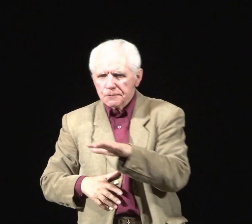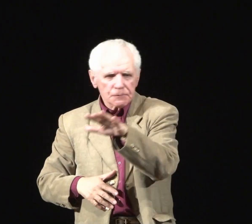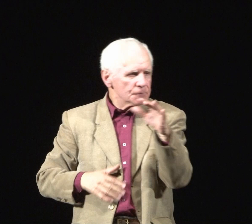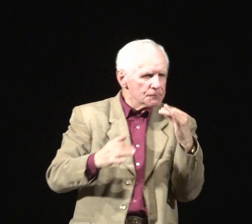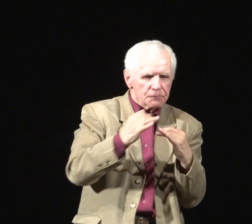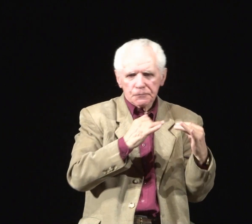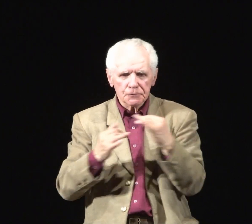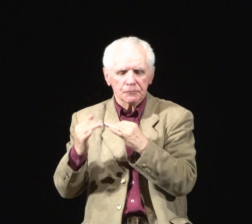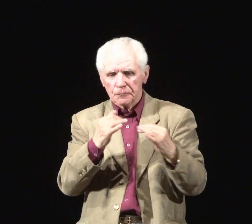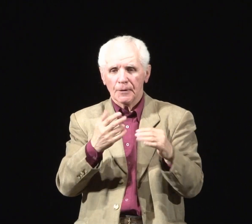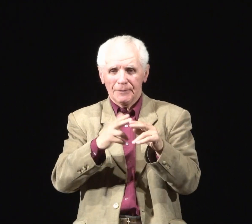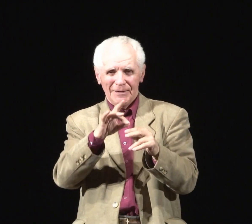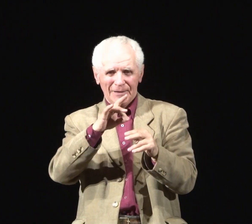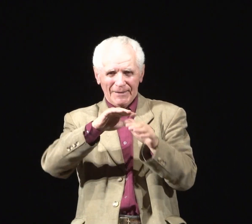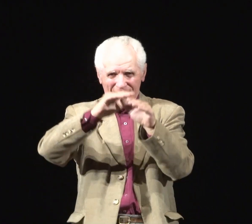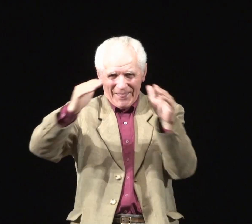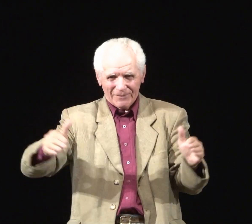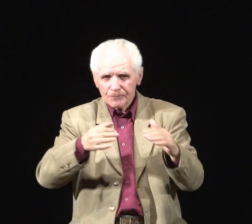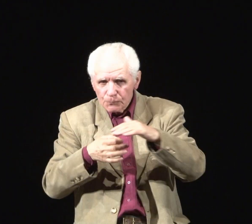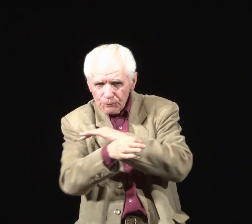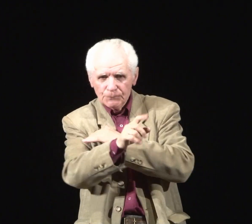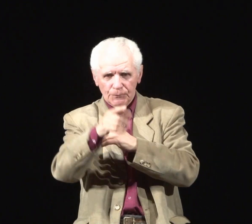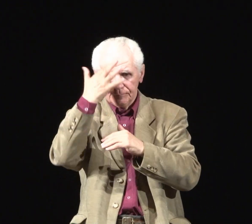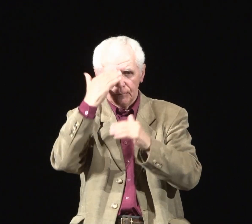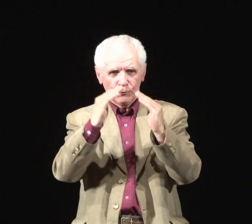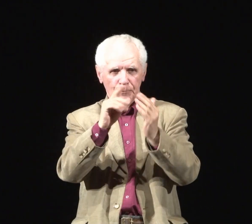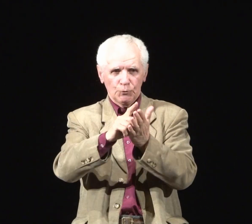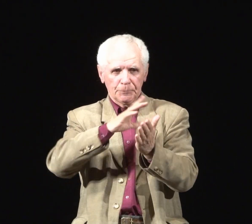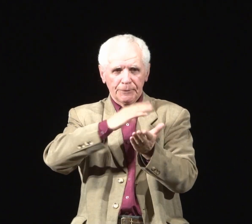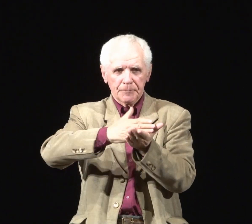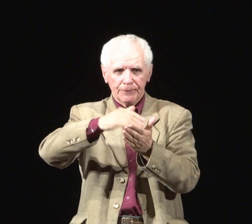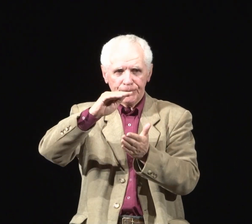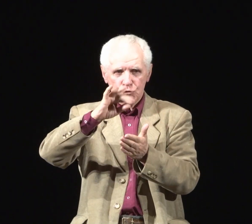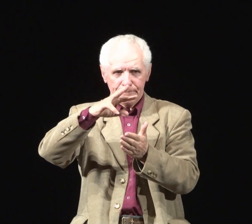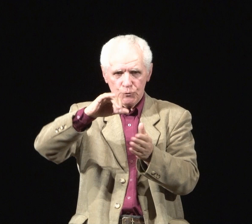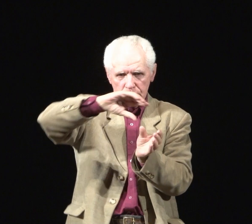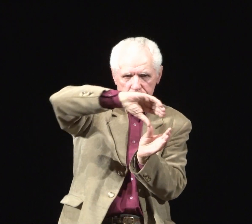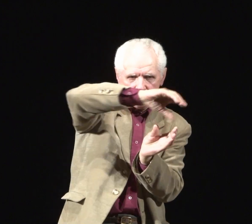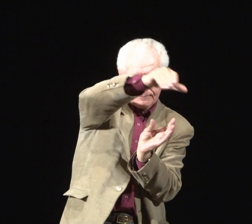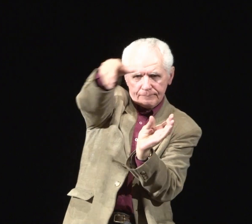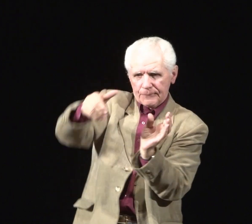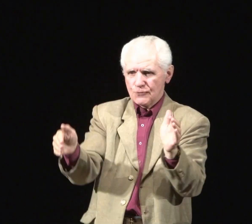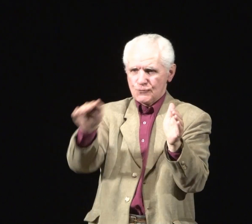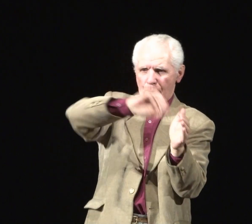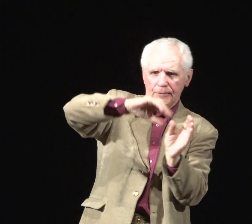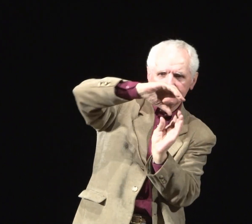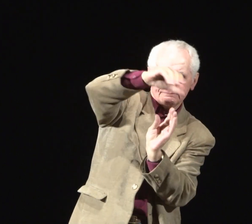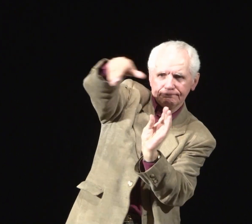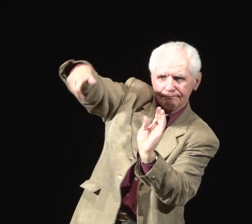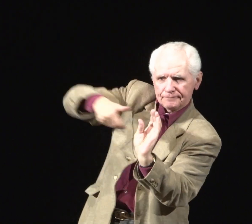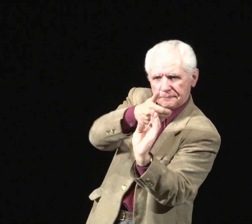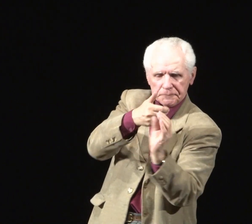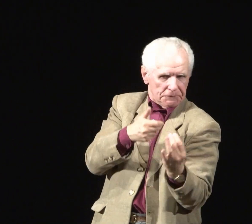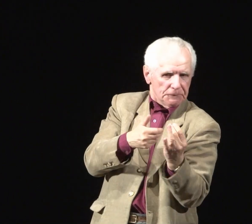И у меня возникла идея, что здание должно иметь форму круга, при этом сопка остается на внутренней стороне постройки